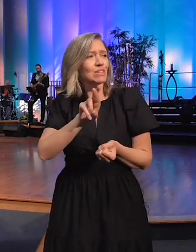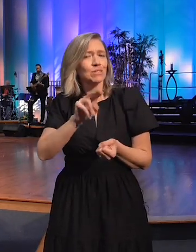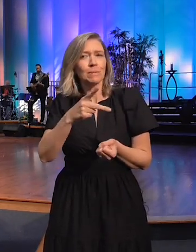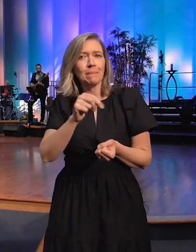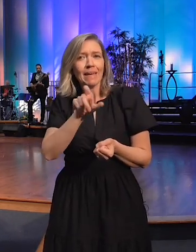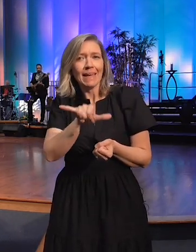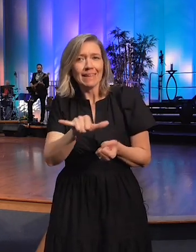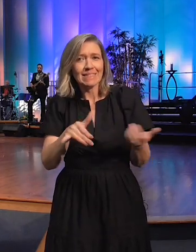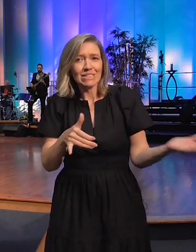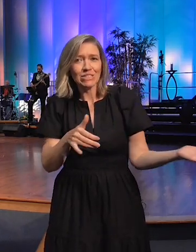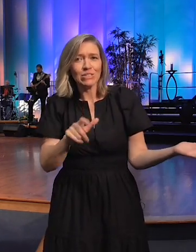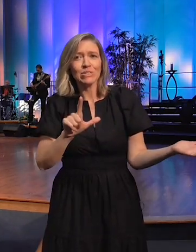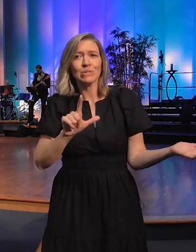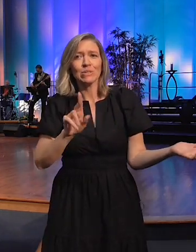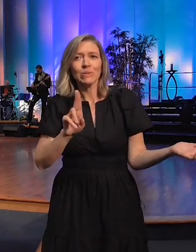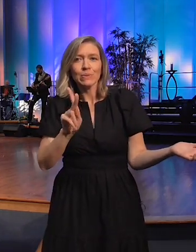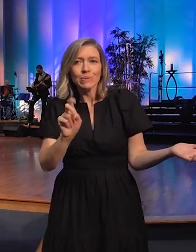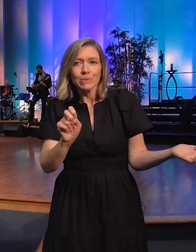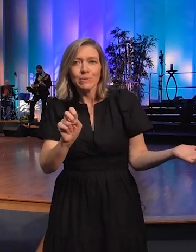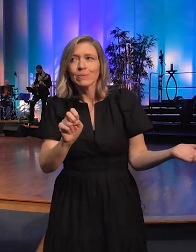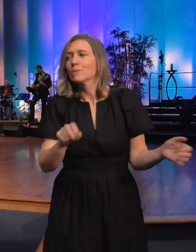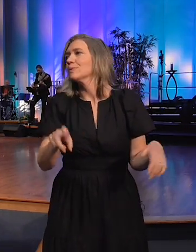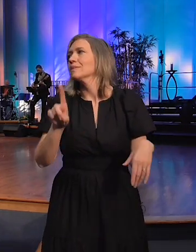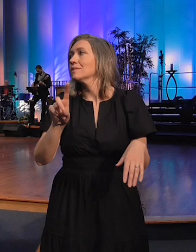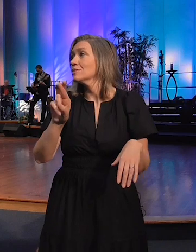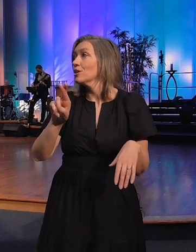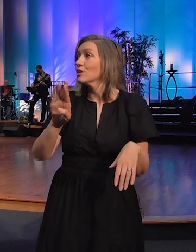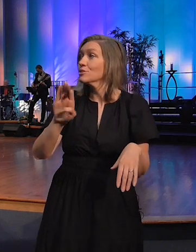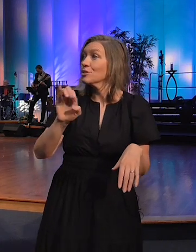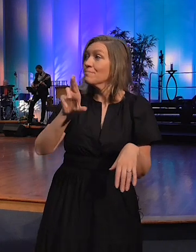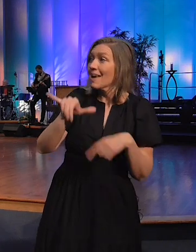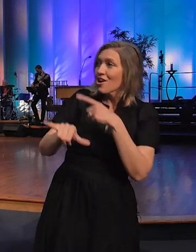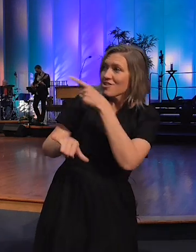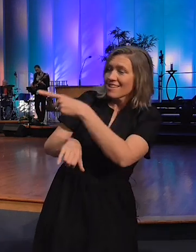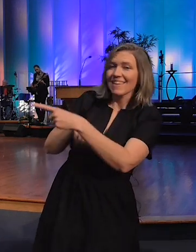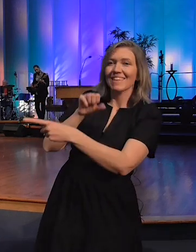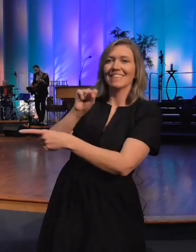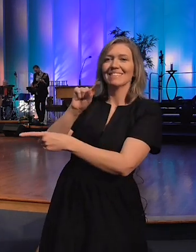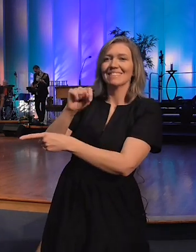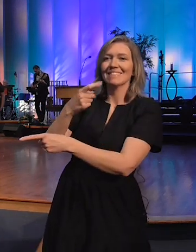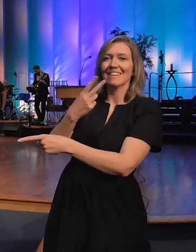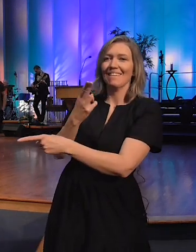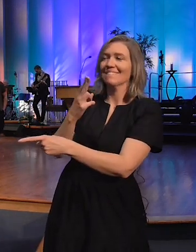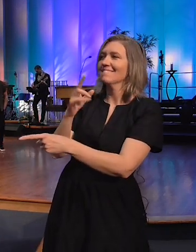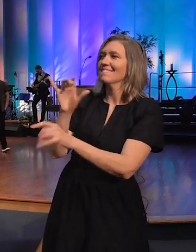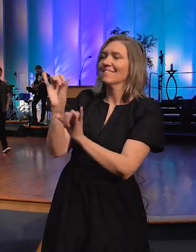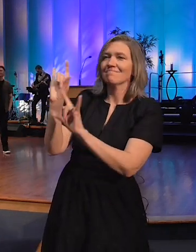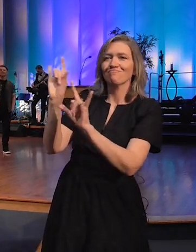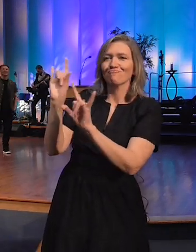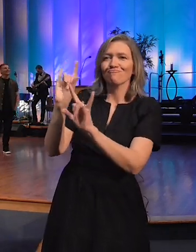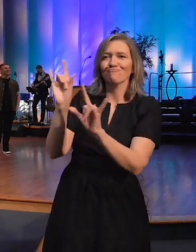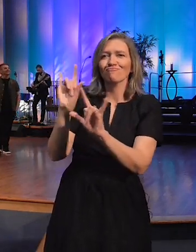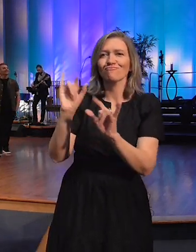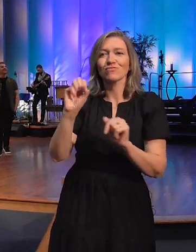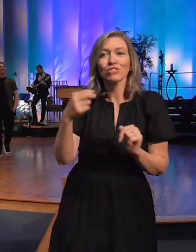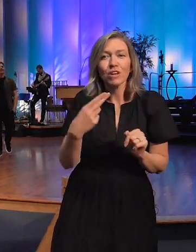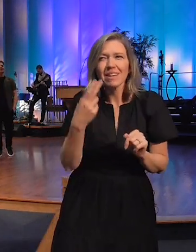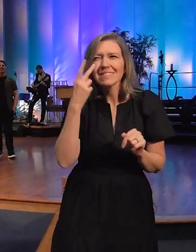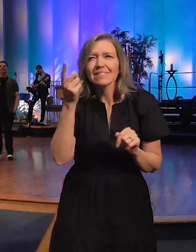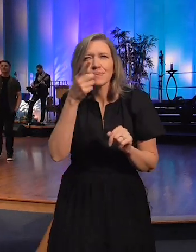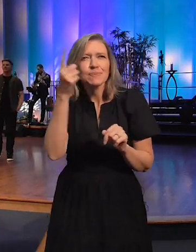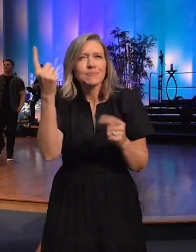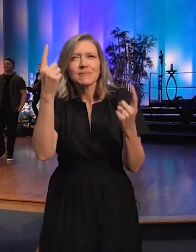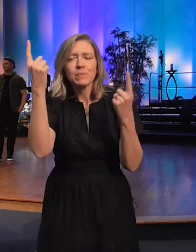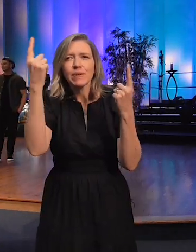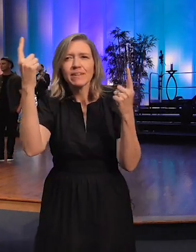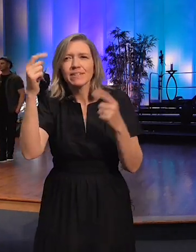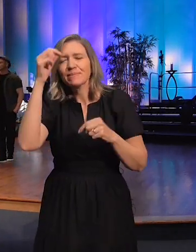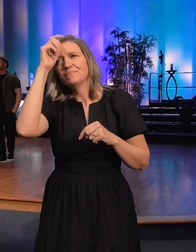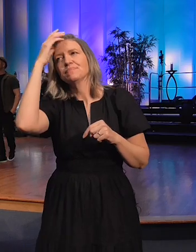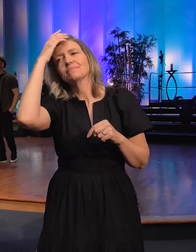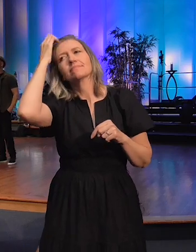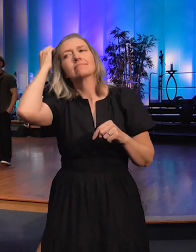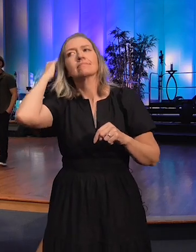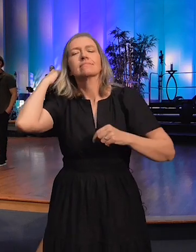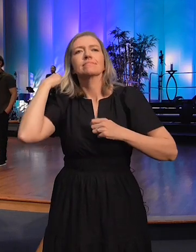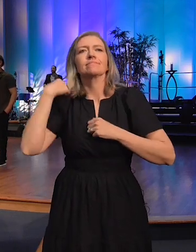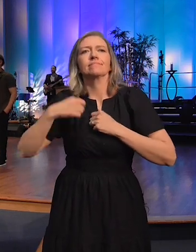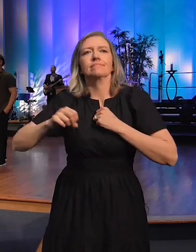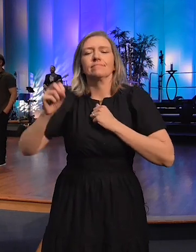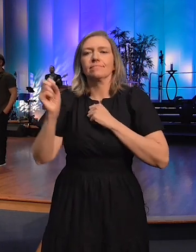Luke Dr. Barry Steph los amo chicos, Josh aquí en algún lugar, así que ahora vamos a